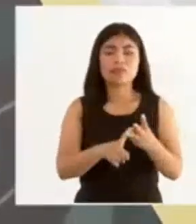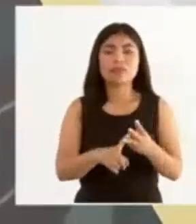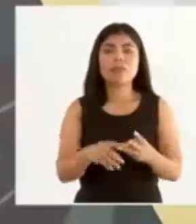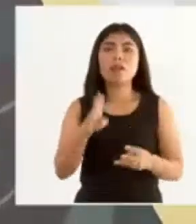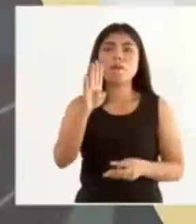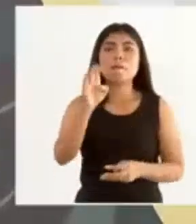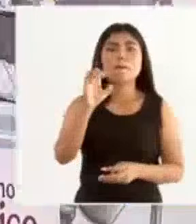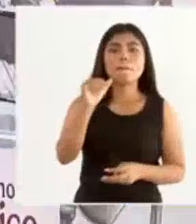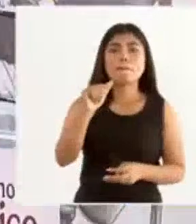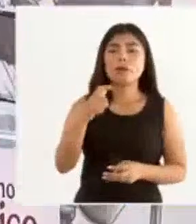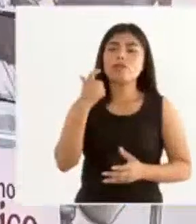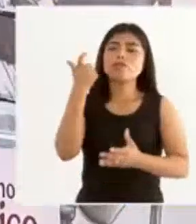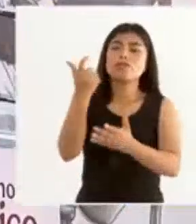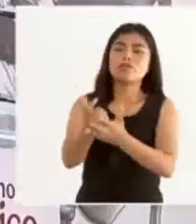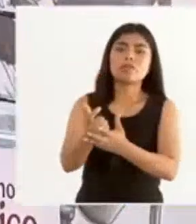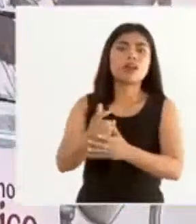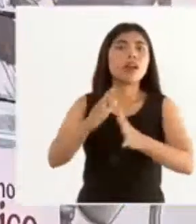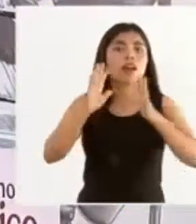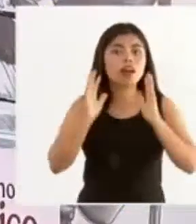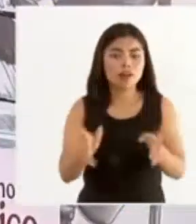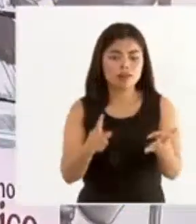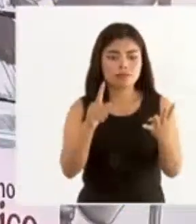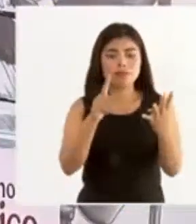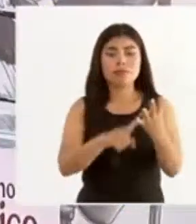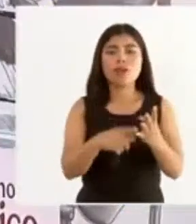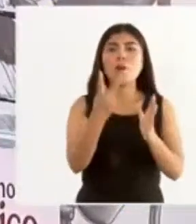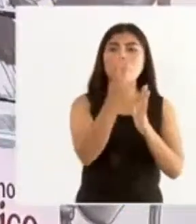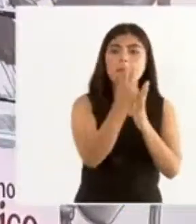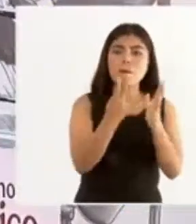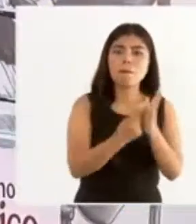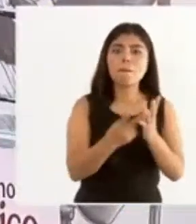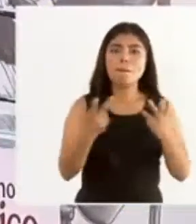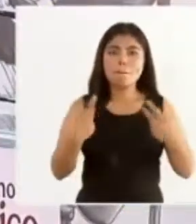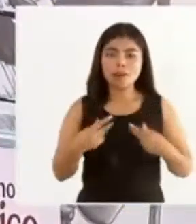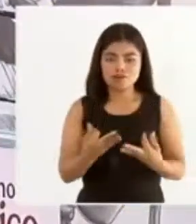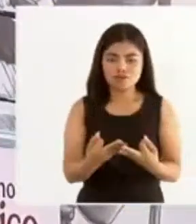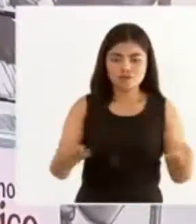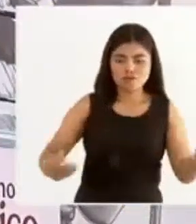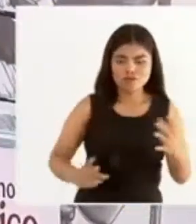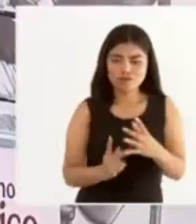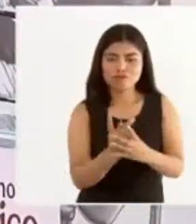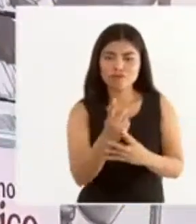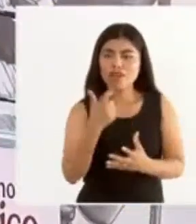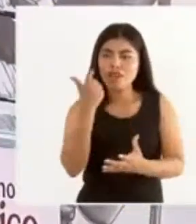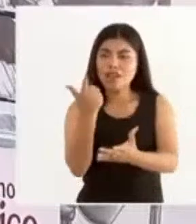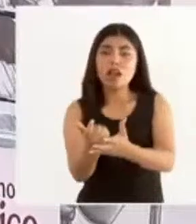programa sembrando vida. Derecho del pueblo de México. Fertilizantes gratuitos. Derecho